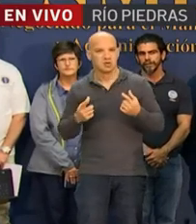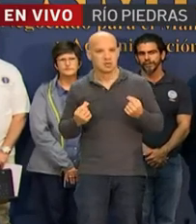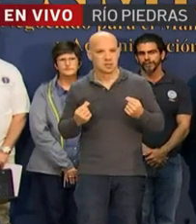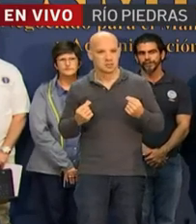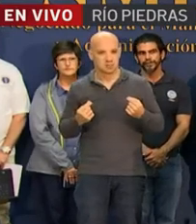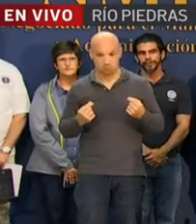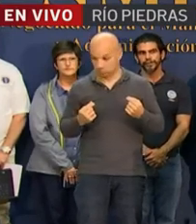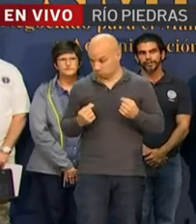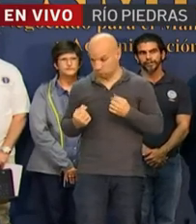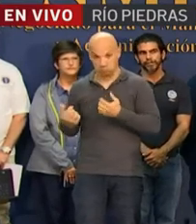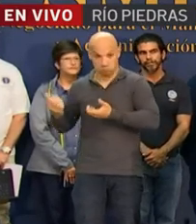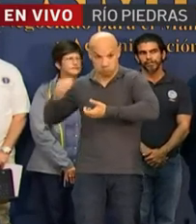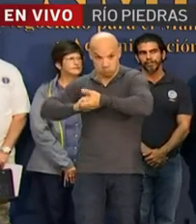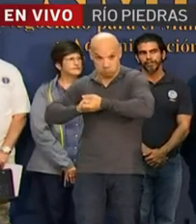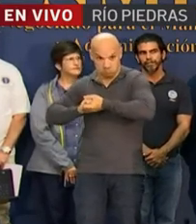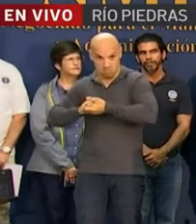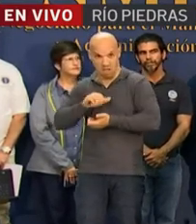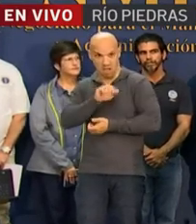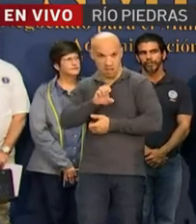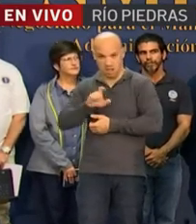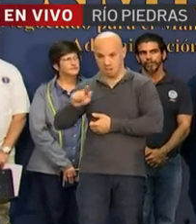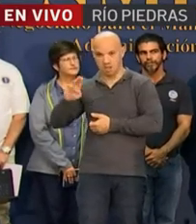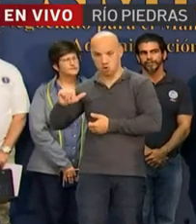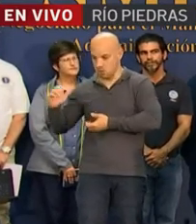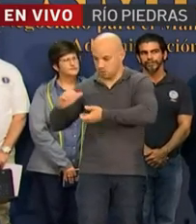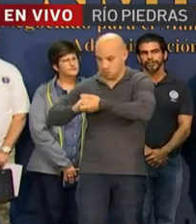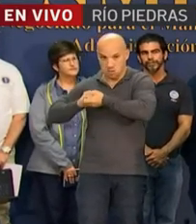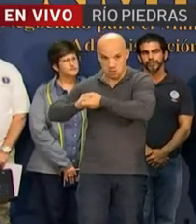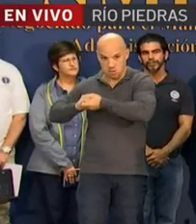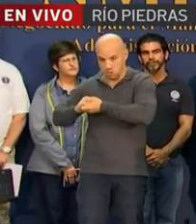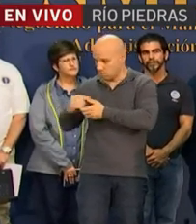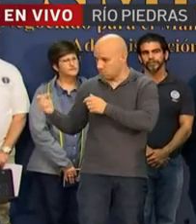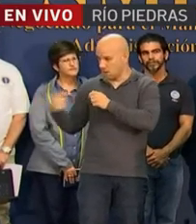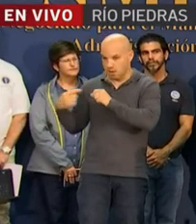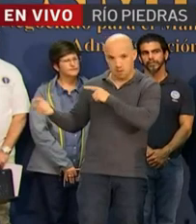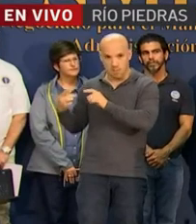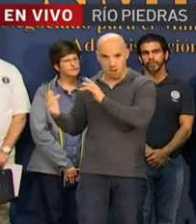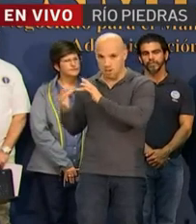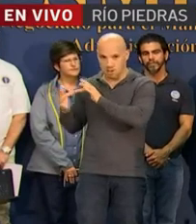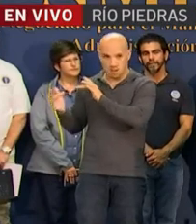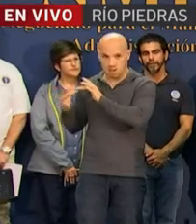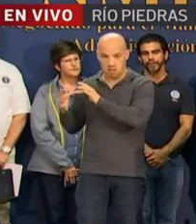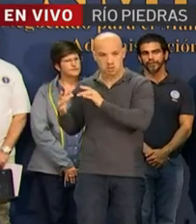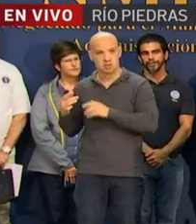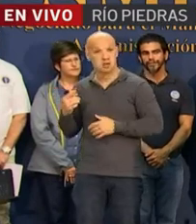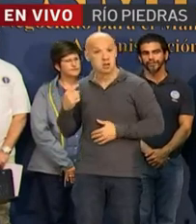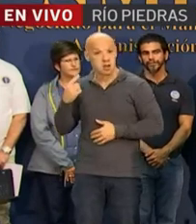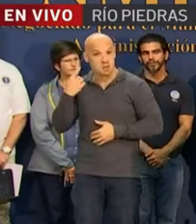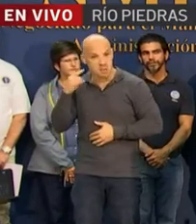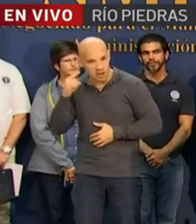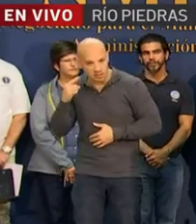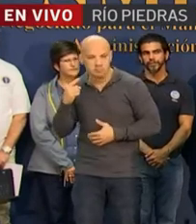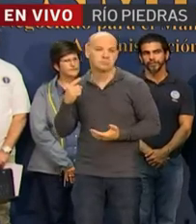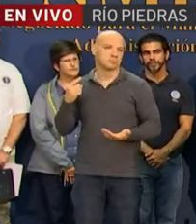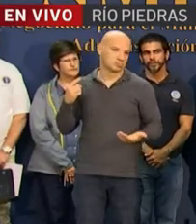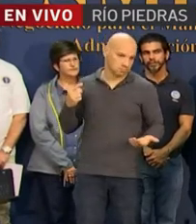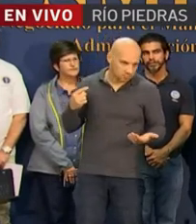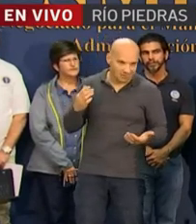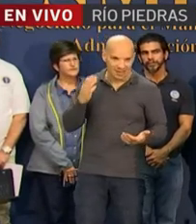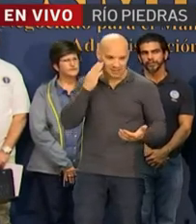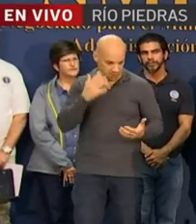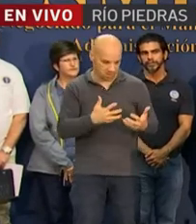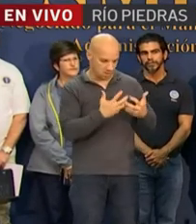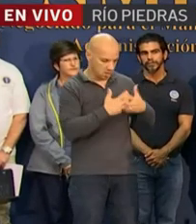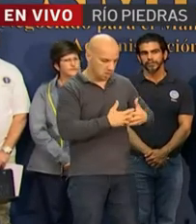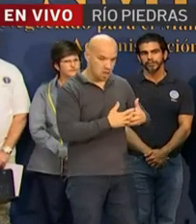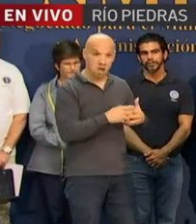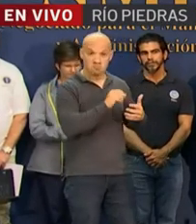ESE NIVEL. AHORA, QUE JOSÉ